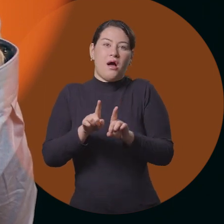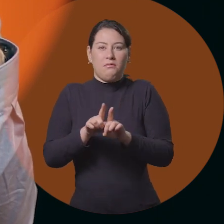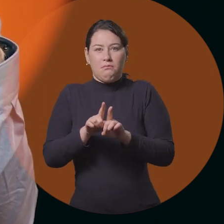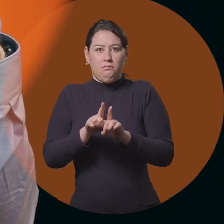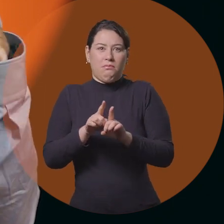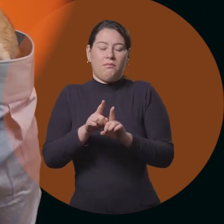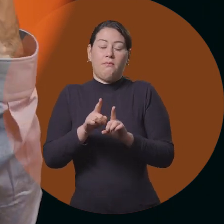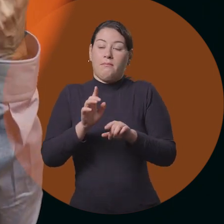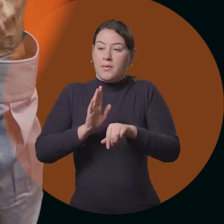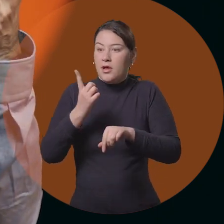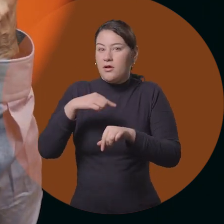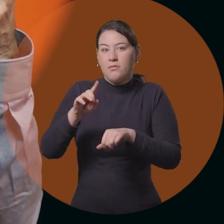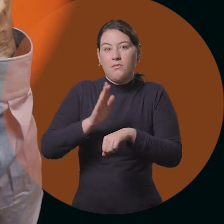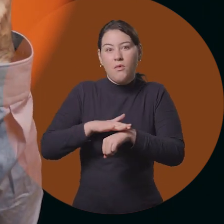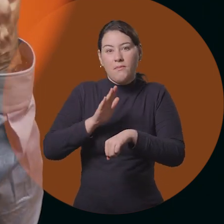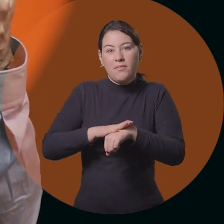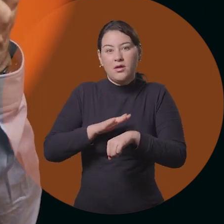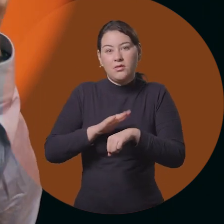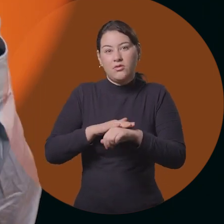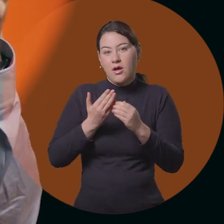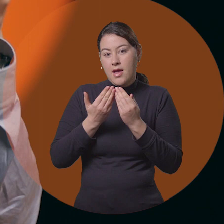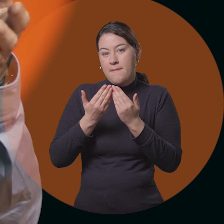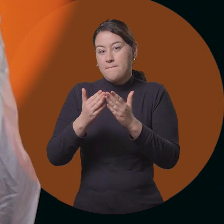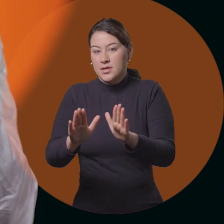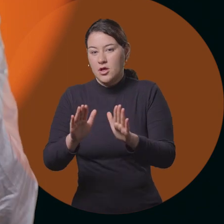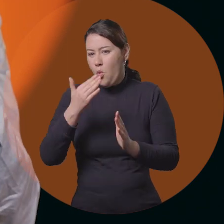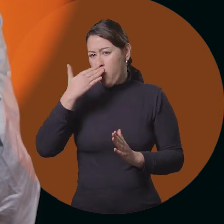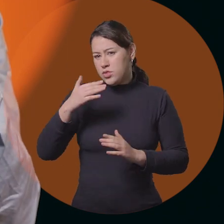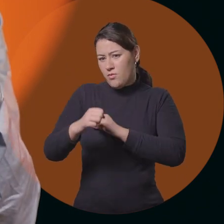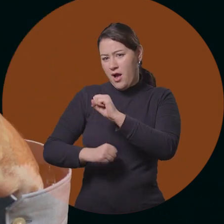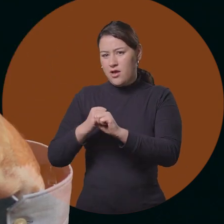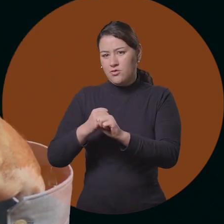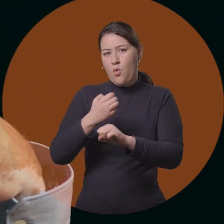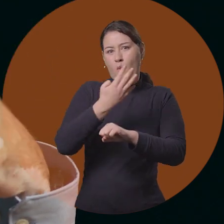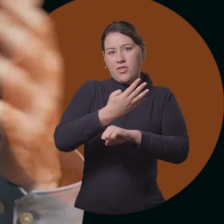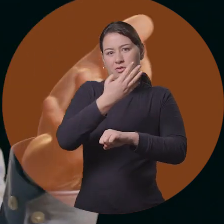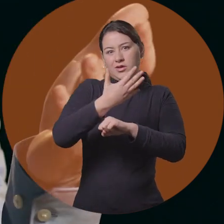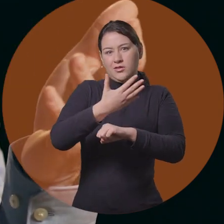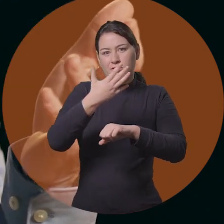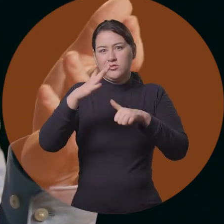y cuando empecé mis últimos tres años, fueron muy buenos.